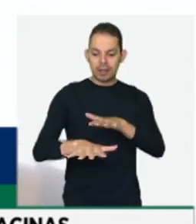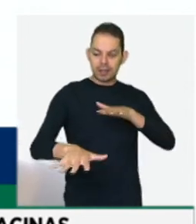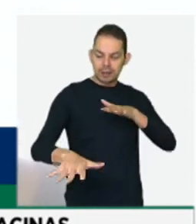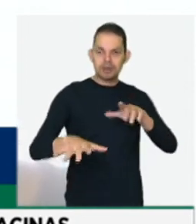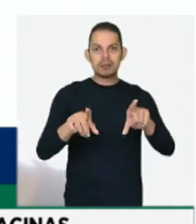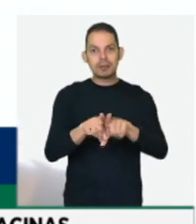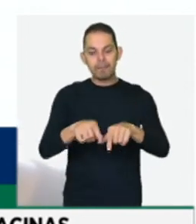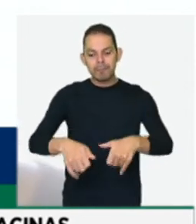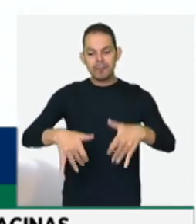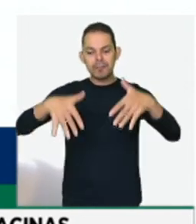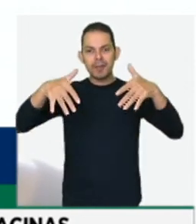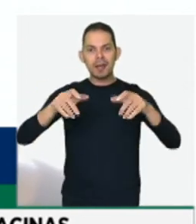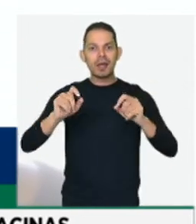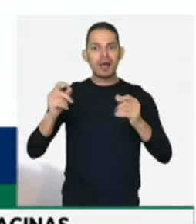PLENÁRIO, A GENTE TEM UMA OPERAÇÃO EM CURSO QUE ESTÁ